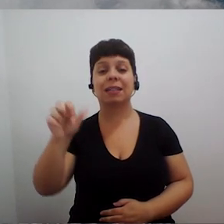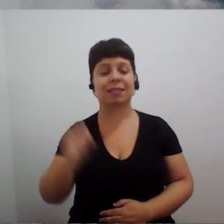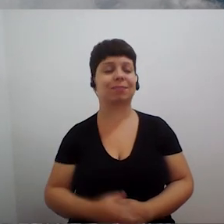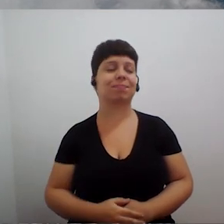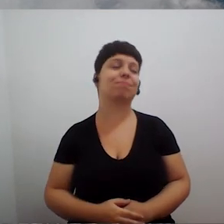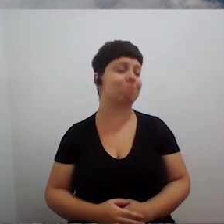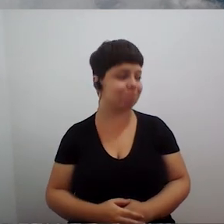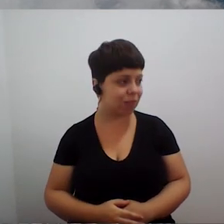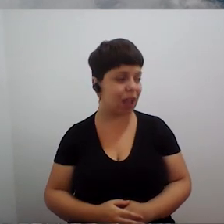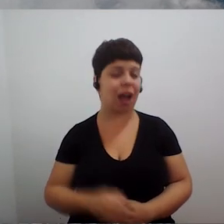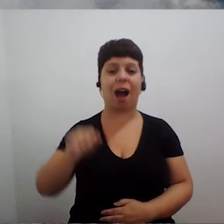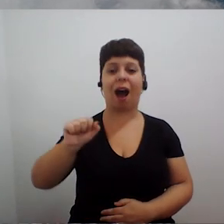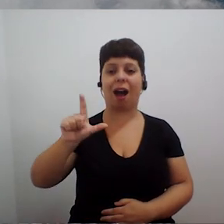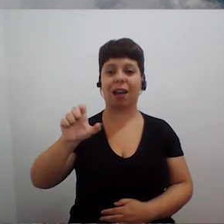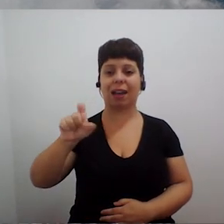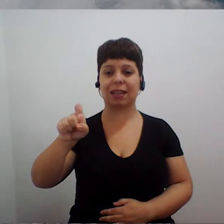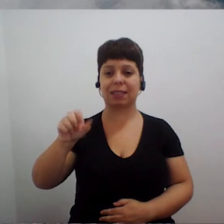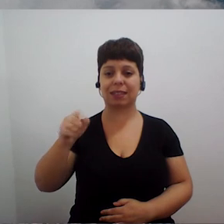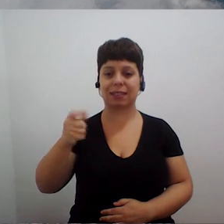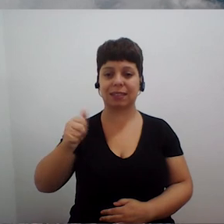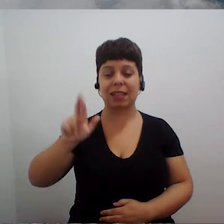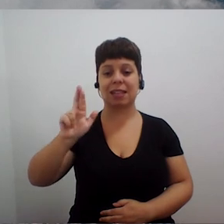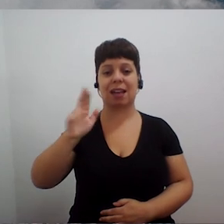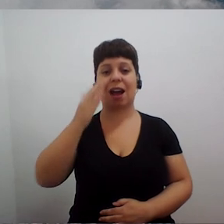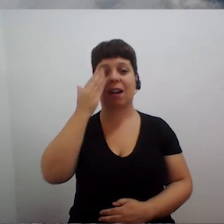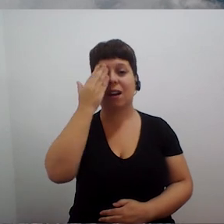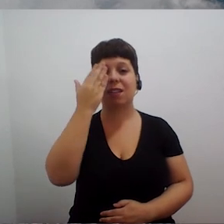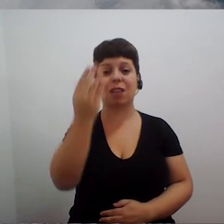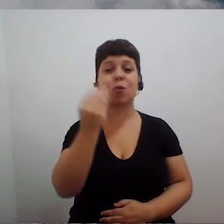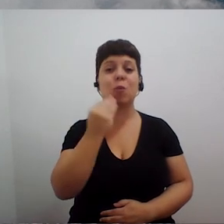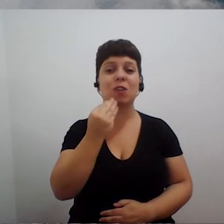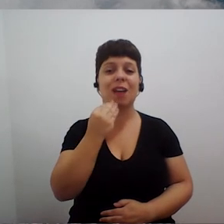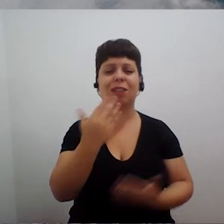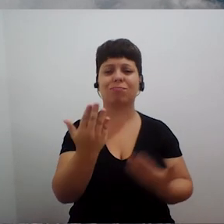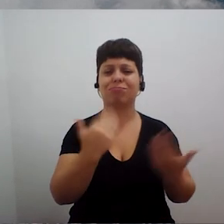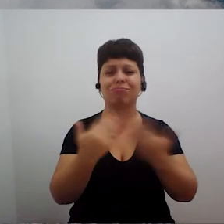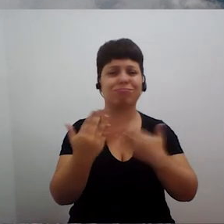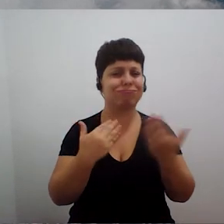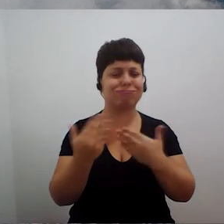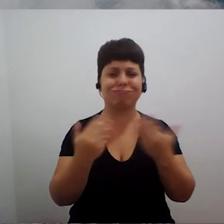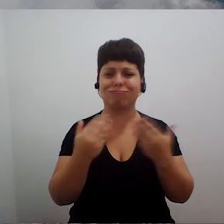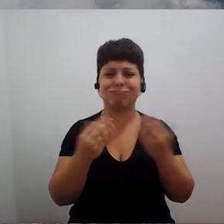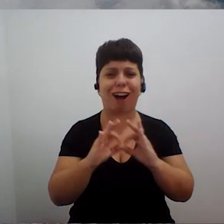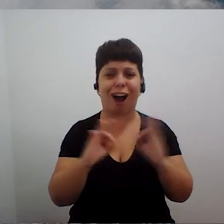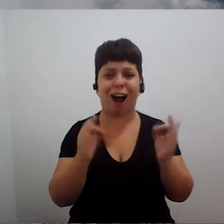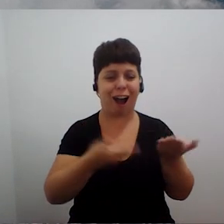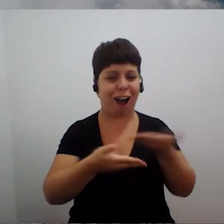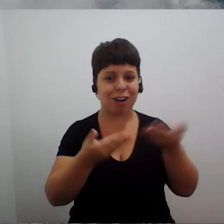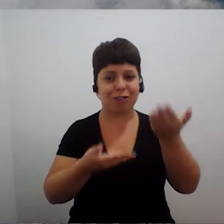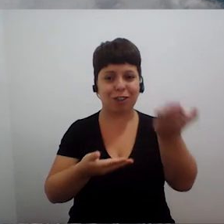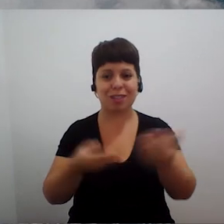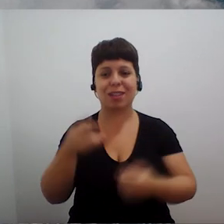Alexander agradeço também a oportunidade desse diálogo frutífero, fecundo, contigo